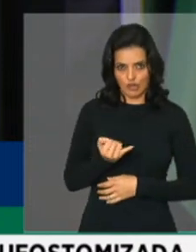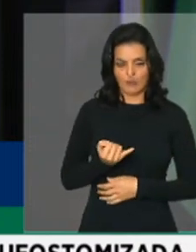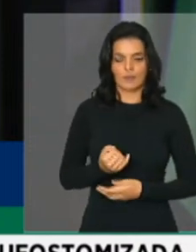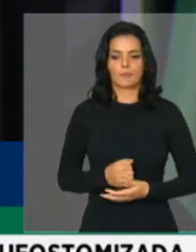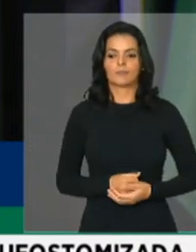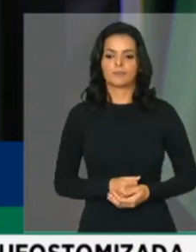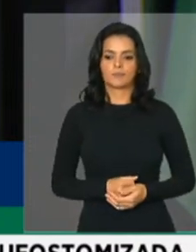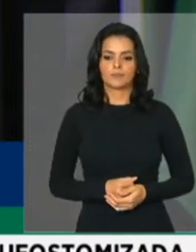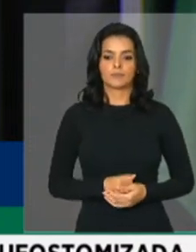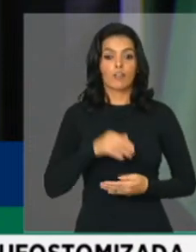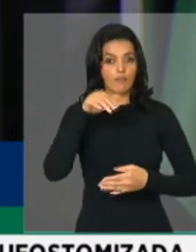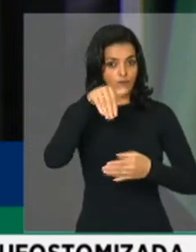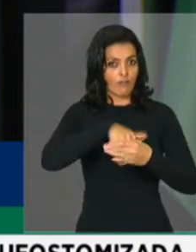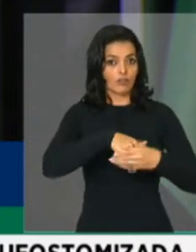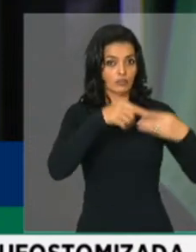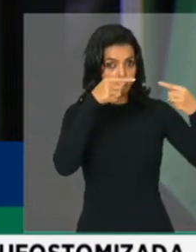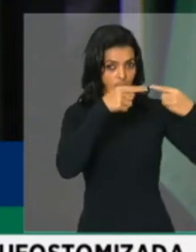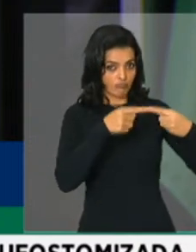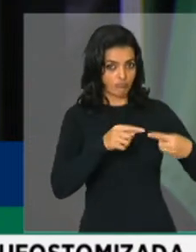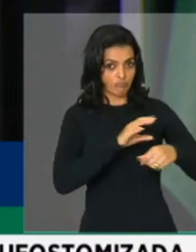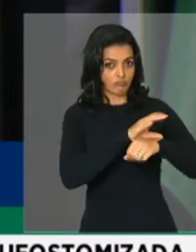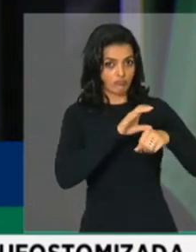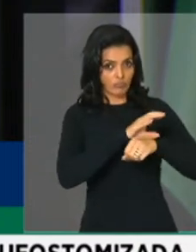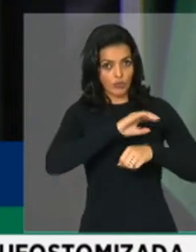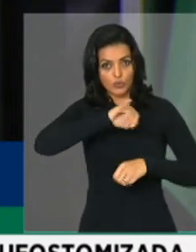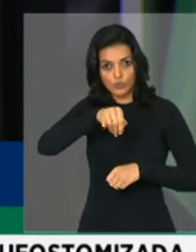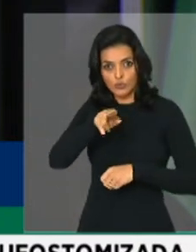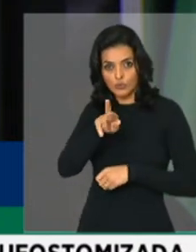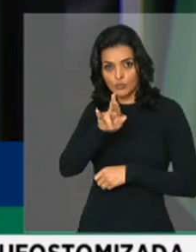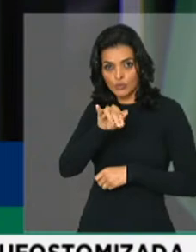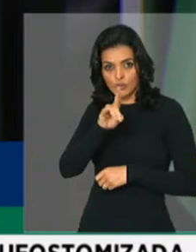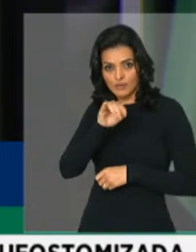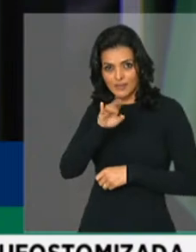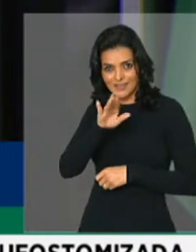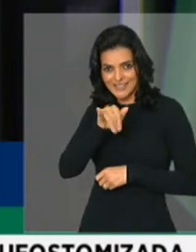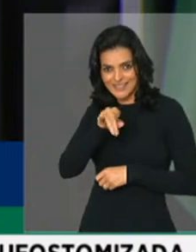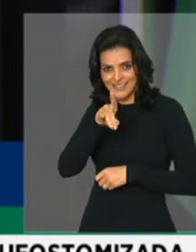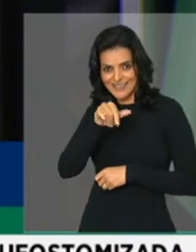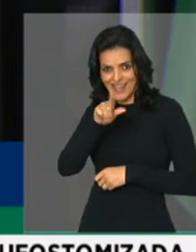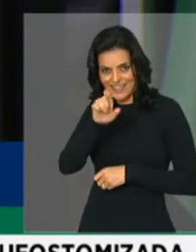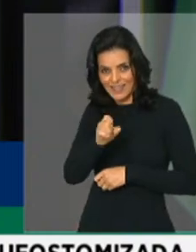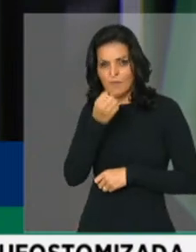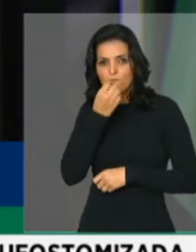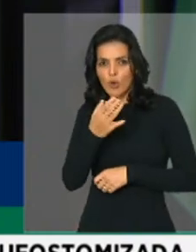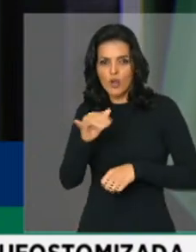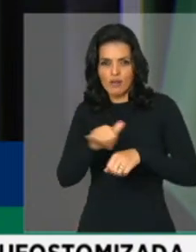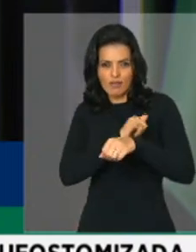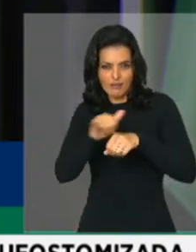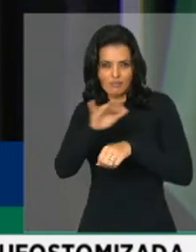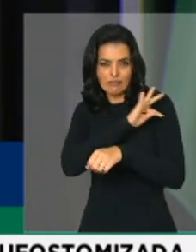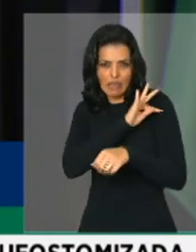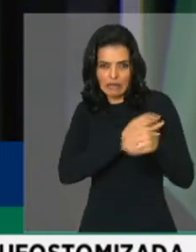INSTITUI O DIA NACIONAL DA CRIANÇA TRAQUEOSTOMIZADA, ARTIGO PRIMEIRO. FICA INSTITUÍDO O DIA 18 DE FEVEREIRO COMO DIA NACIONAL DA